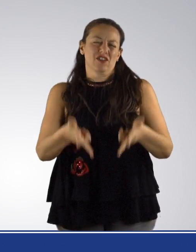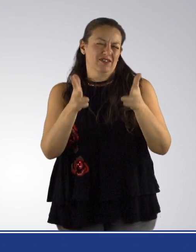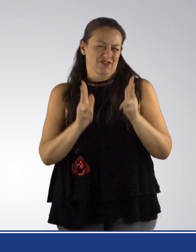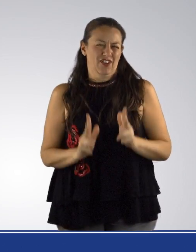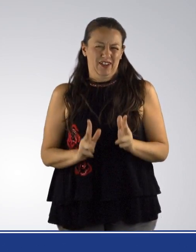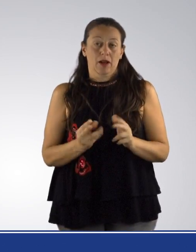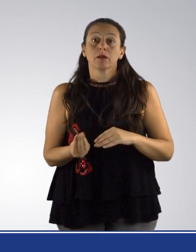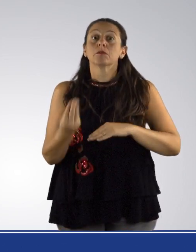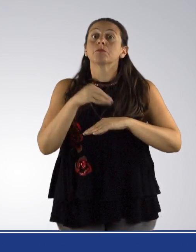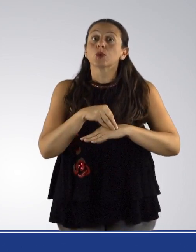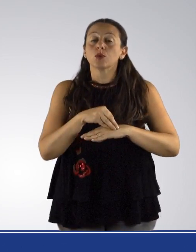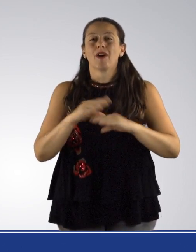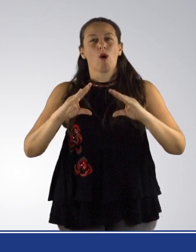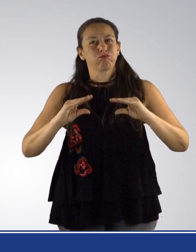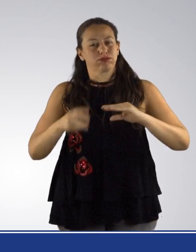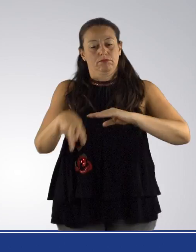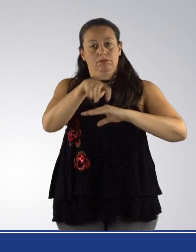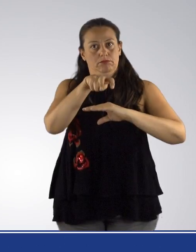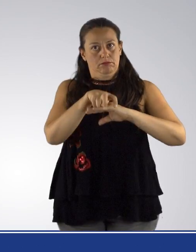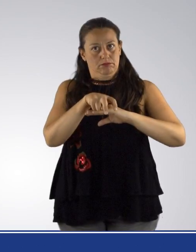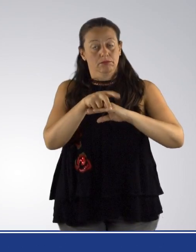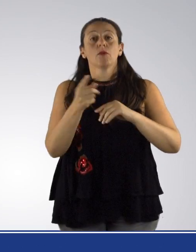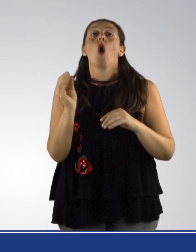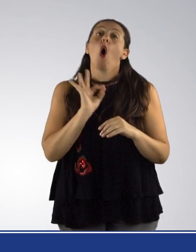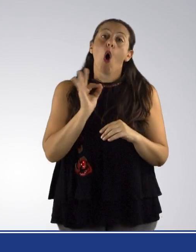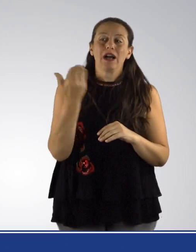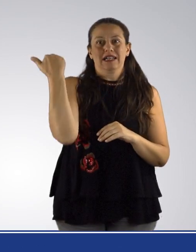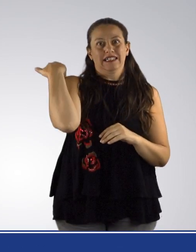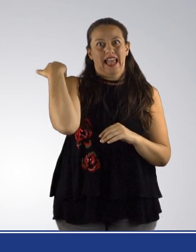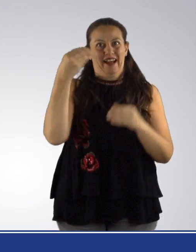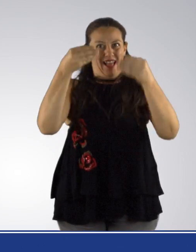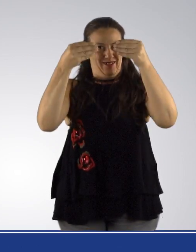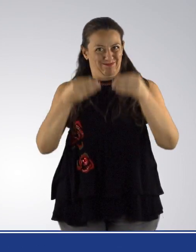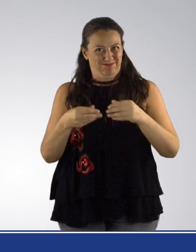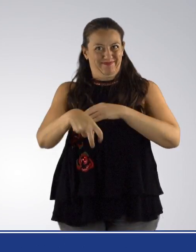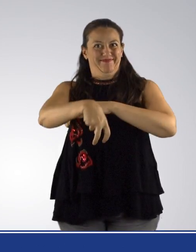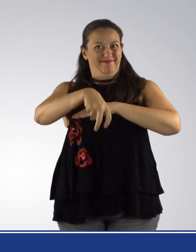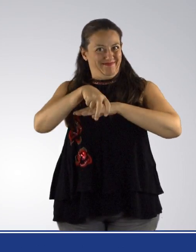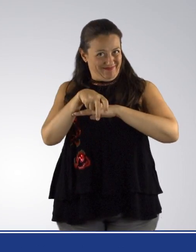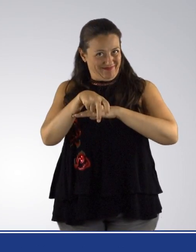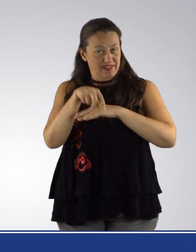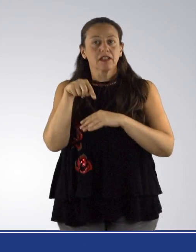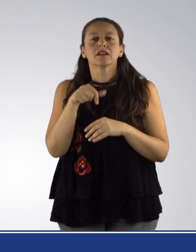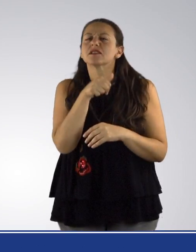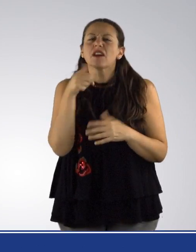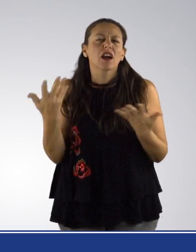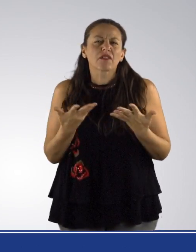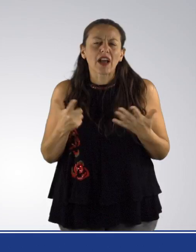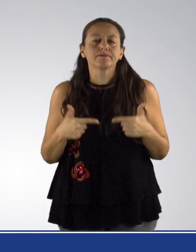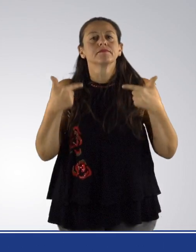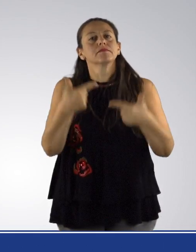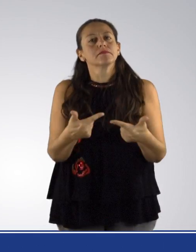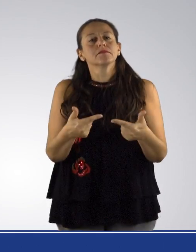obbligatori per i bambini fino a 125 cm di statura per migliorare la sicurezza e